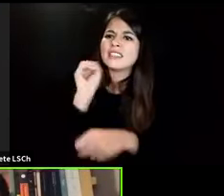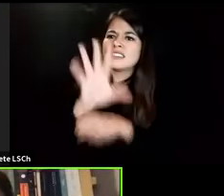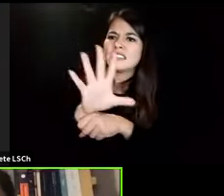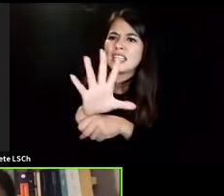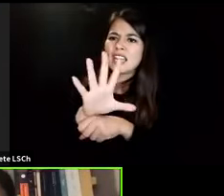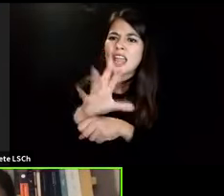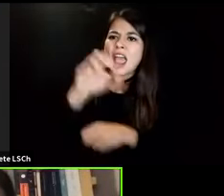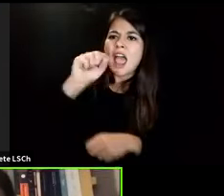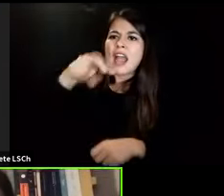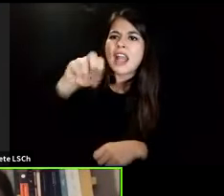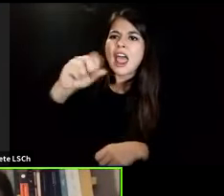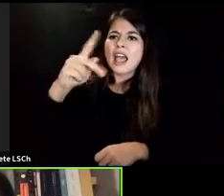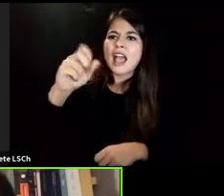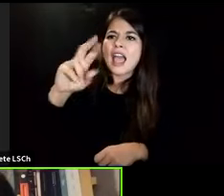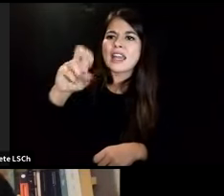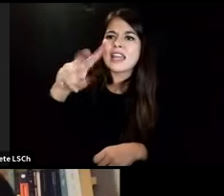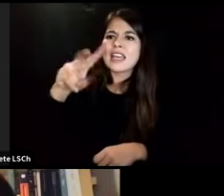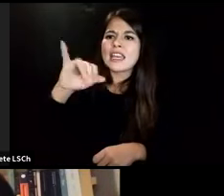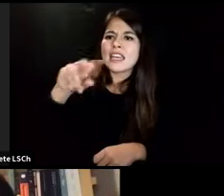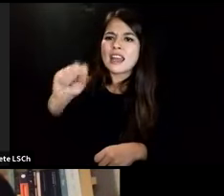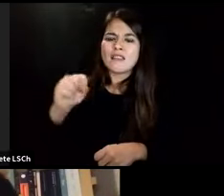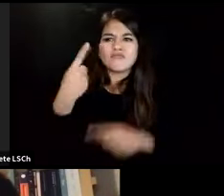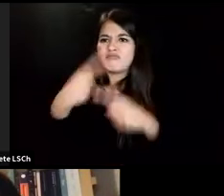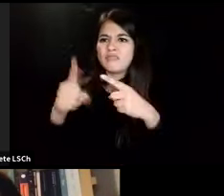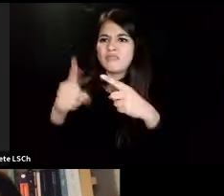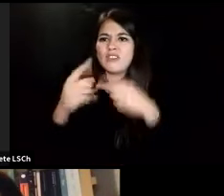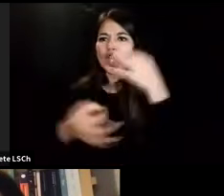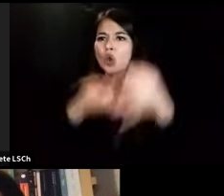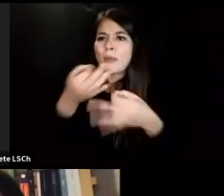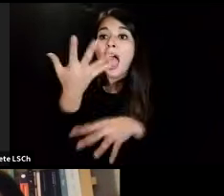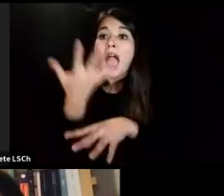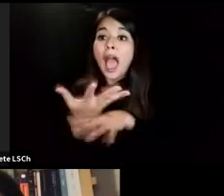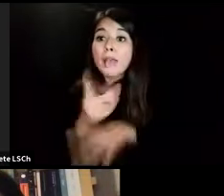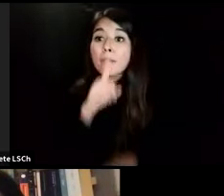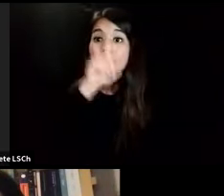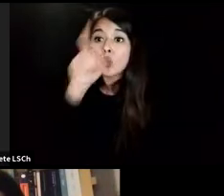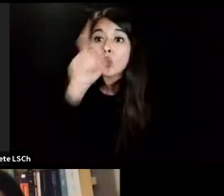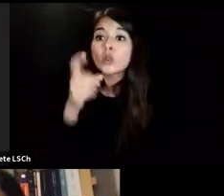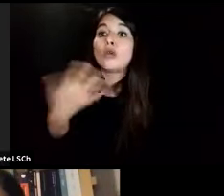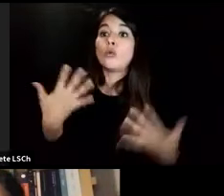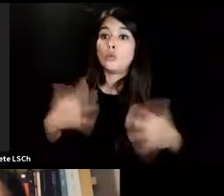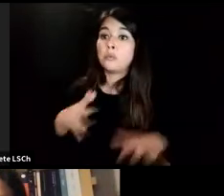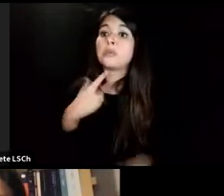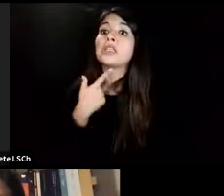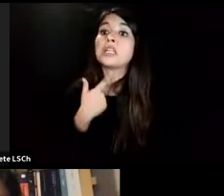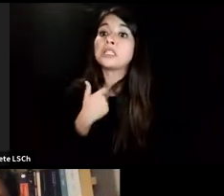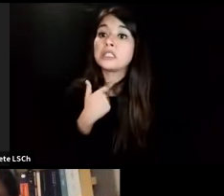una pregunta queda muy interesante alguien que quiere saber